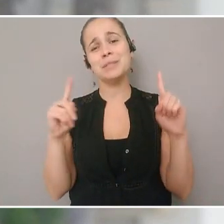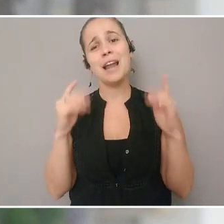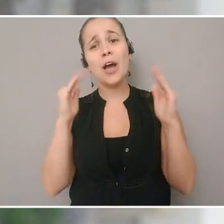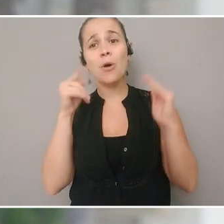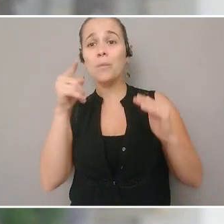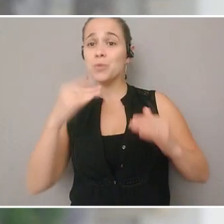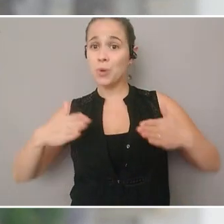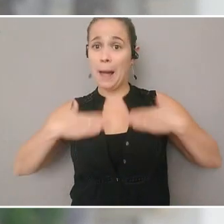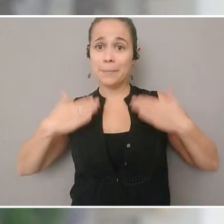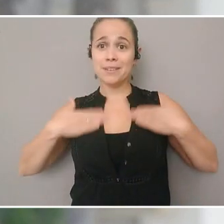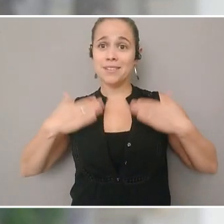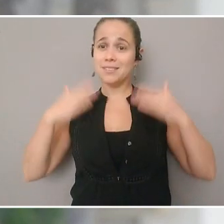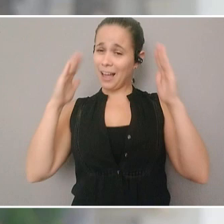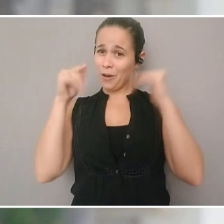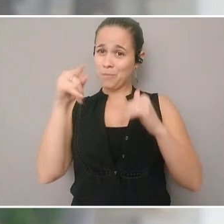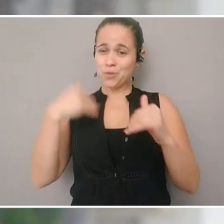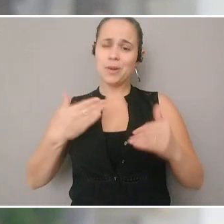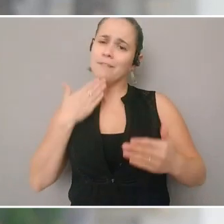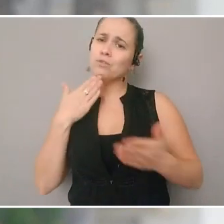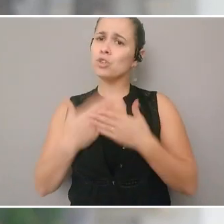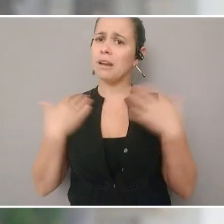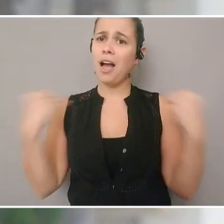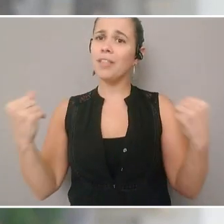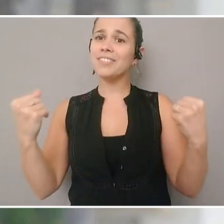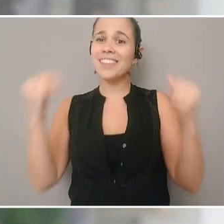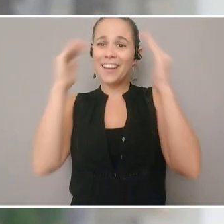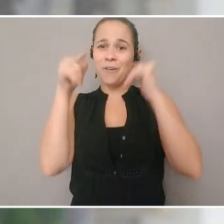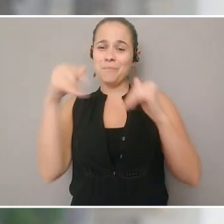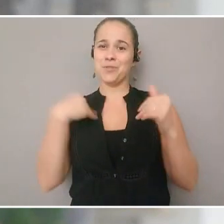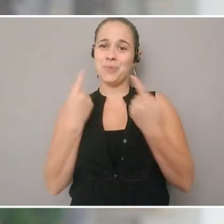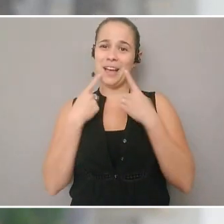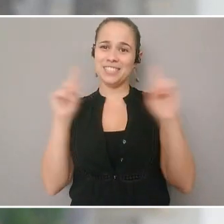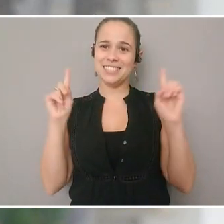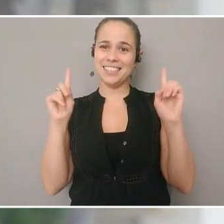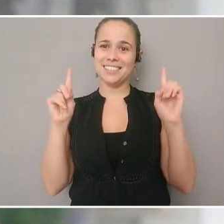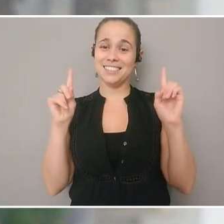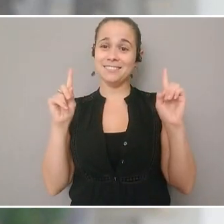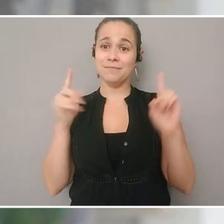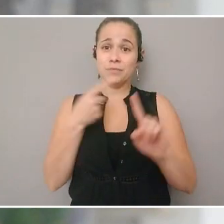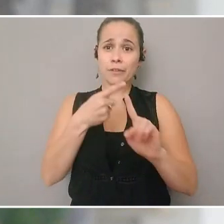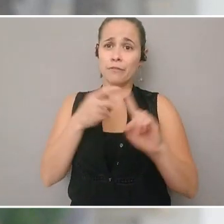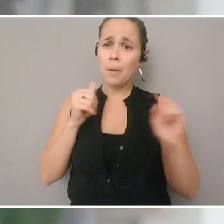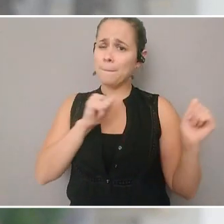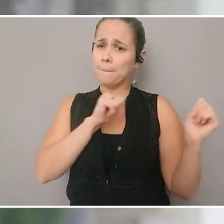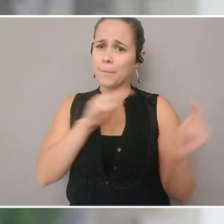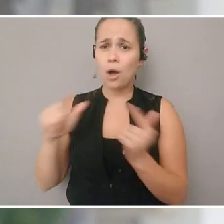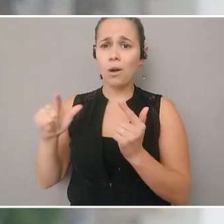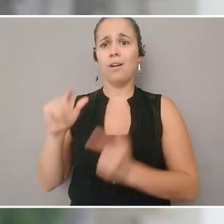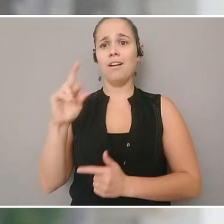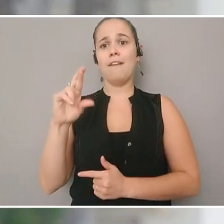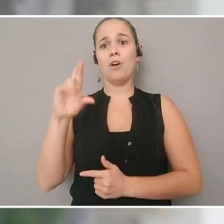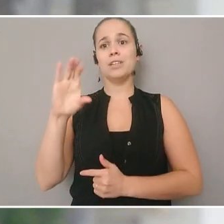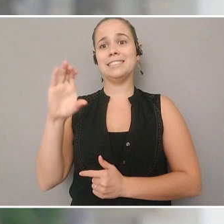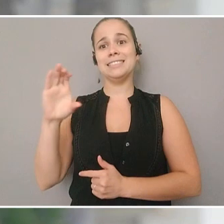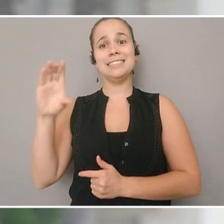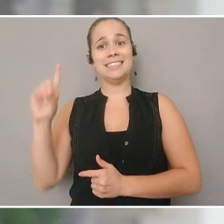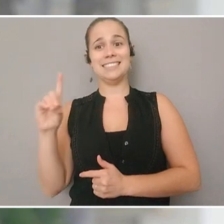les deseo buena salud y les deseo